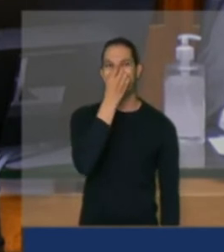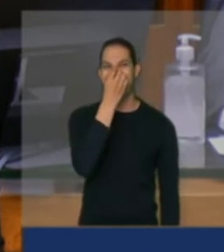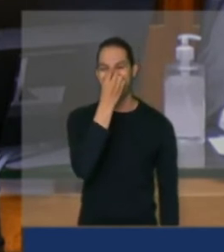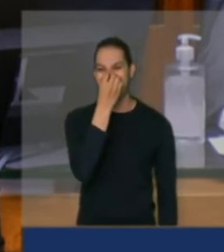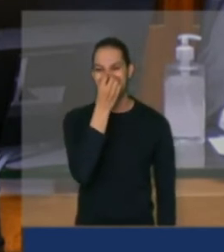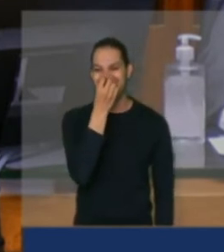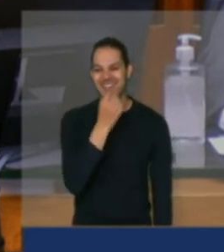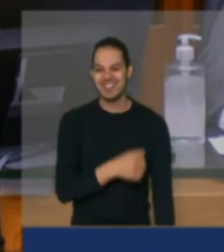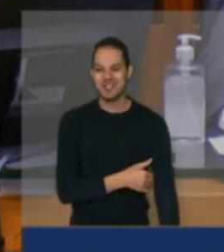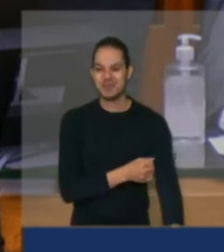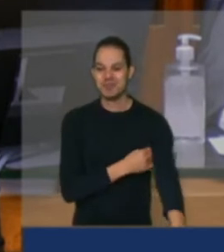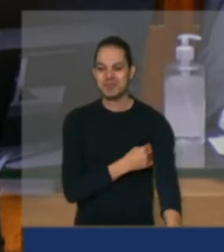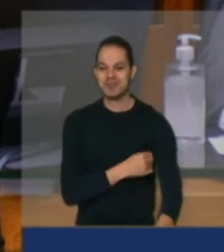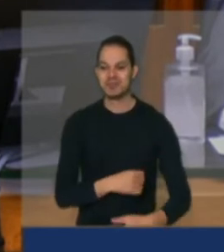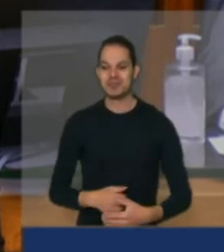DESSA CASA. E AGORA NÓS VAMOS, RAPIDAMENTE, AO RIO